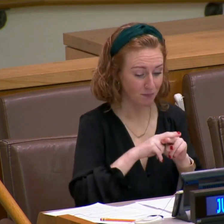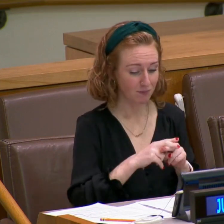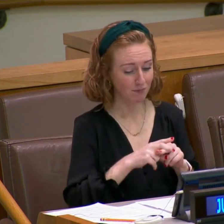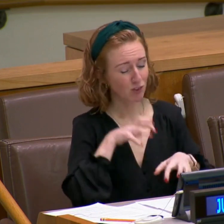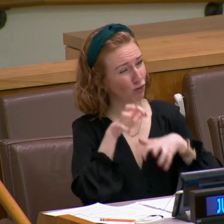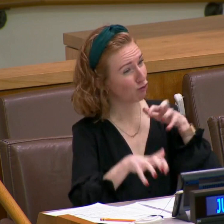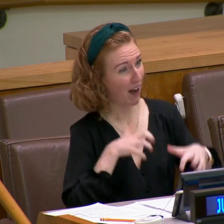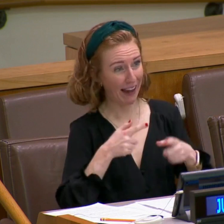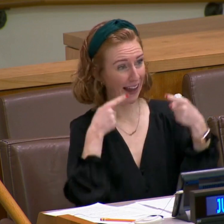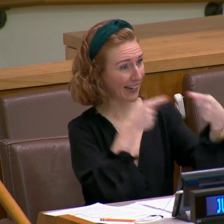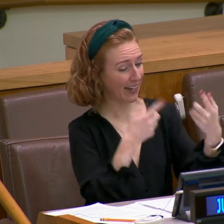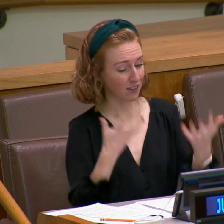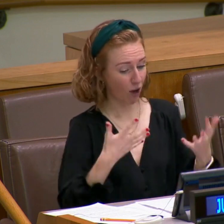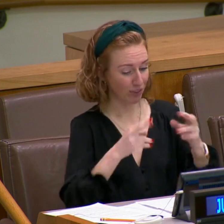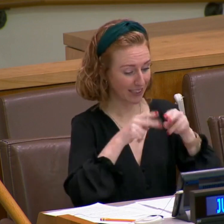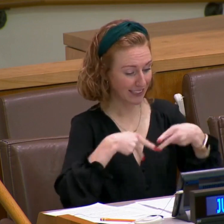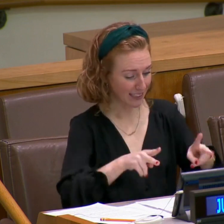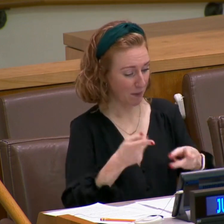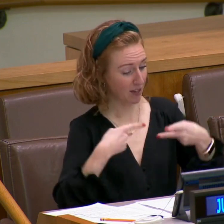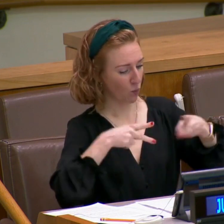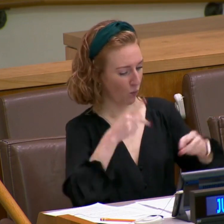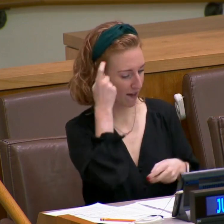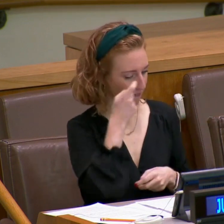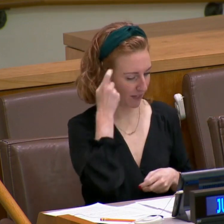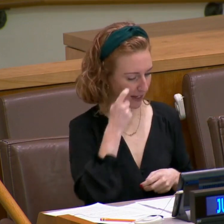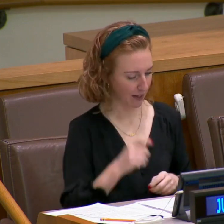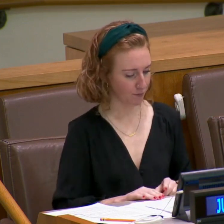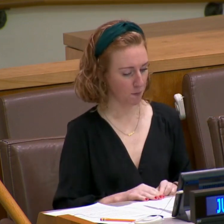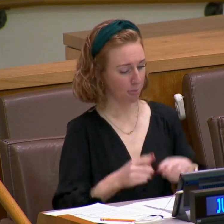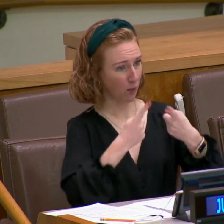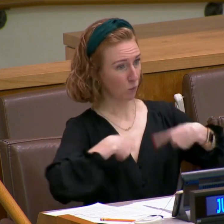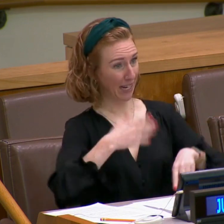que están luchando contra el sistema actual y el modo de pensar.